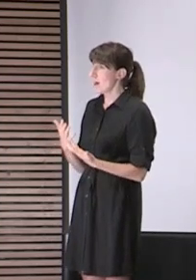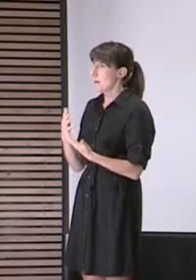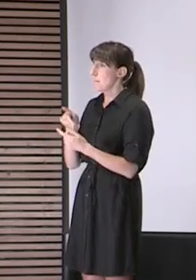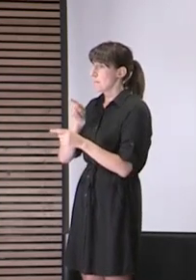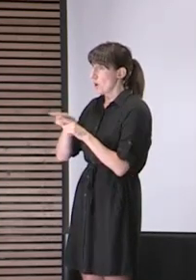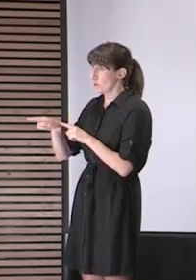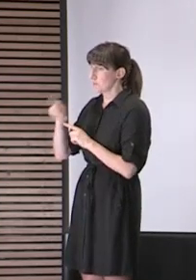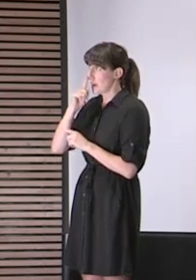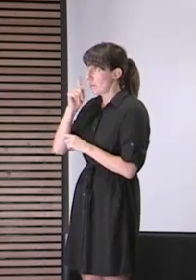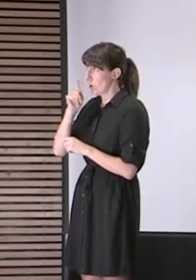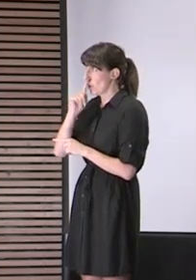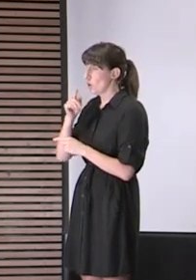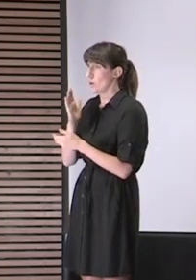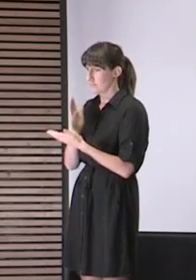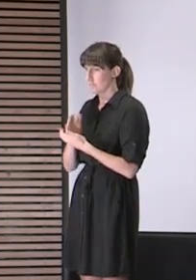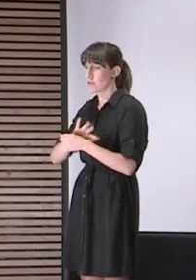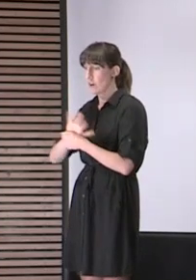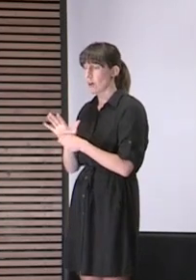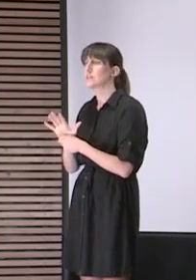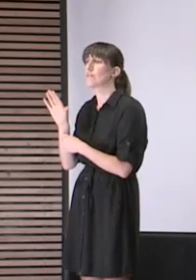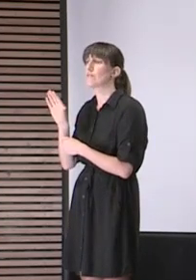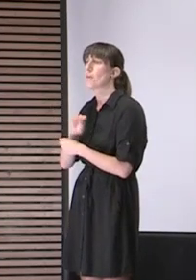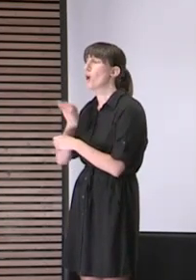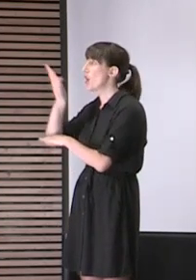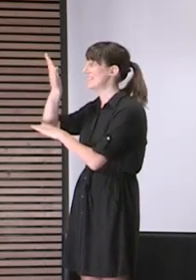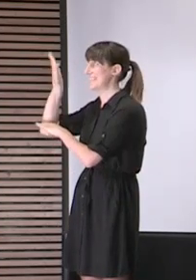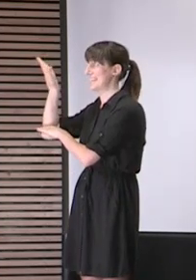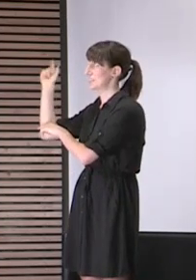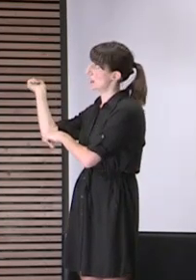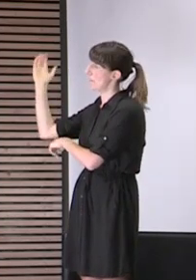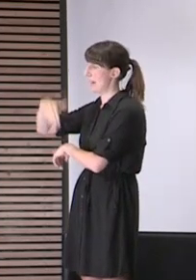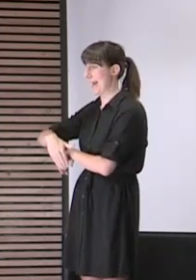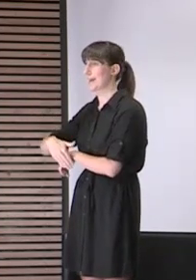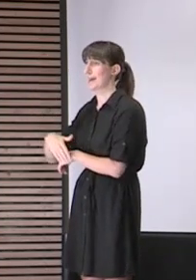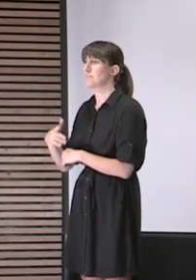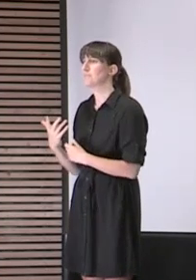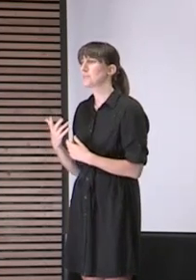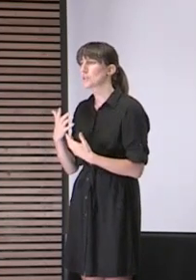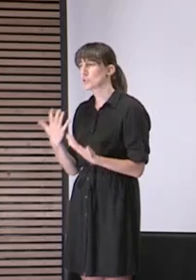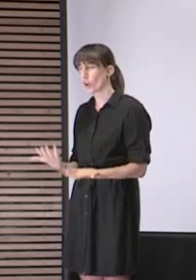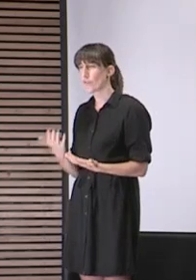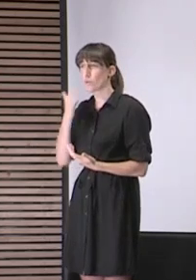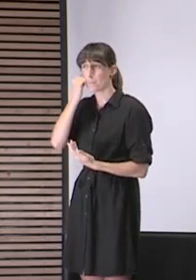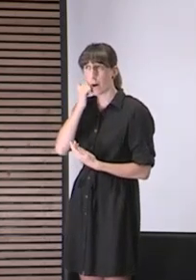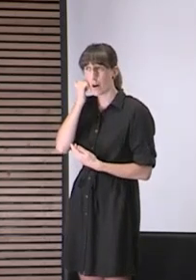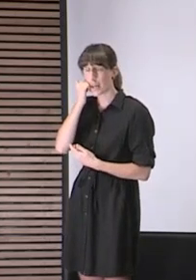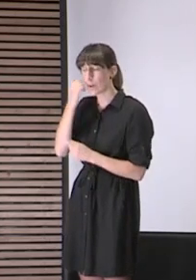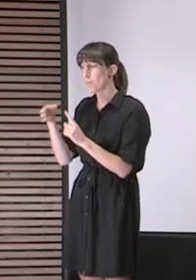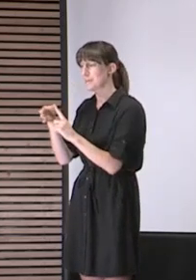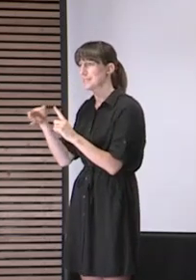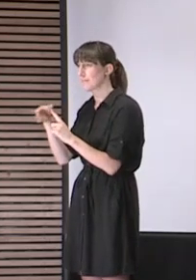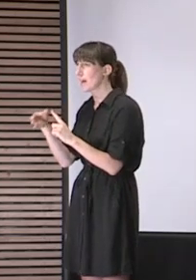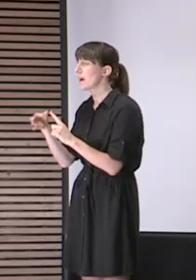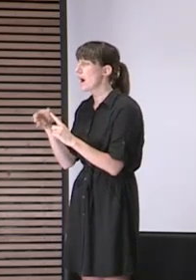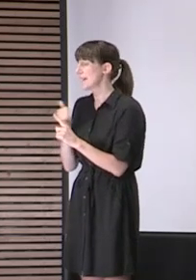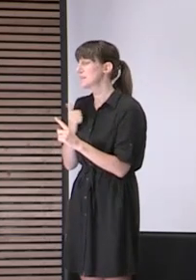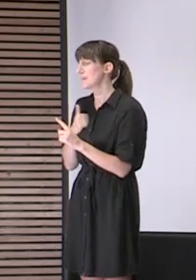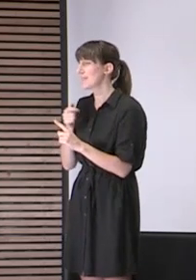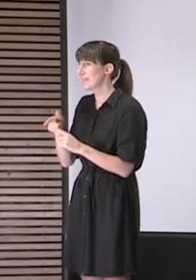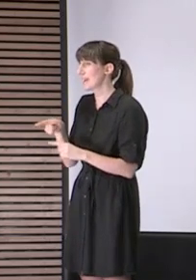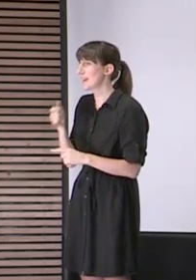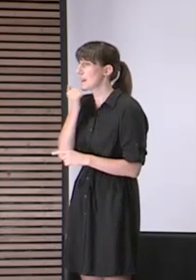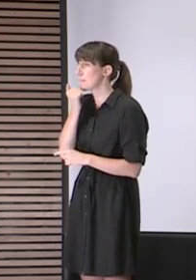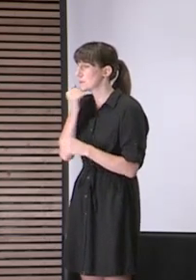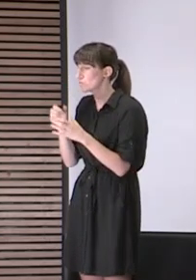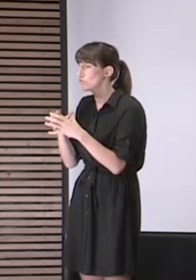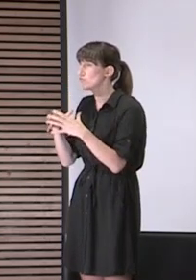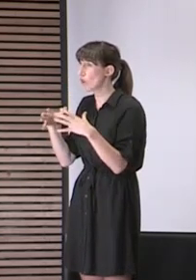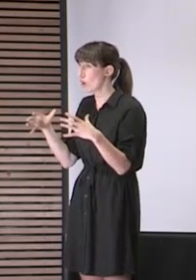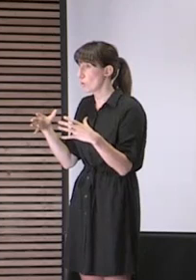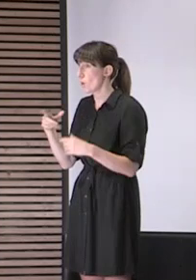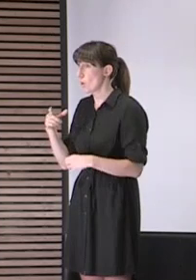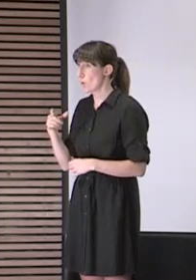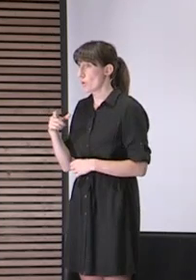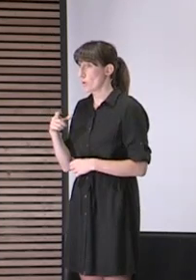comentarios. Si observa el